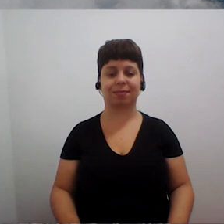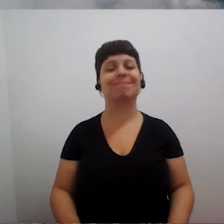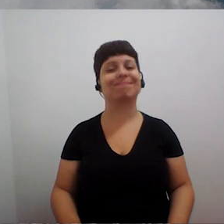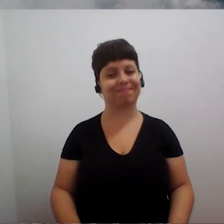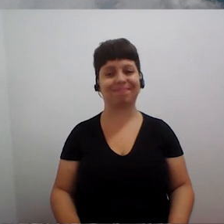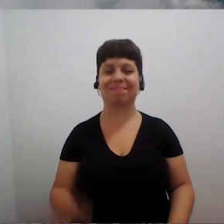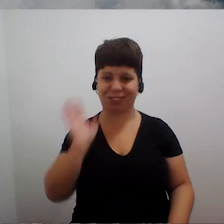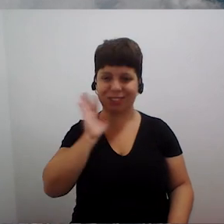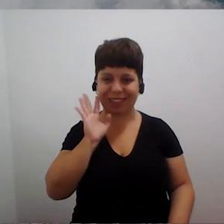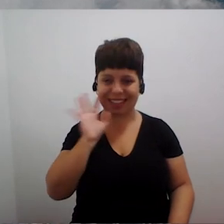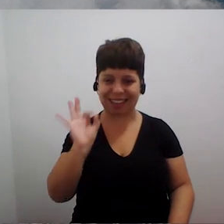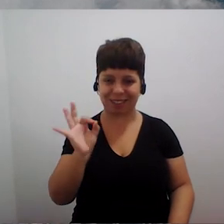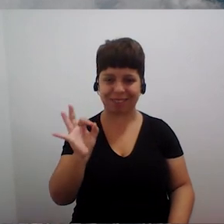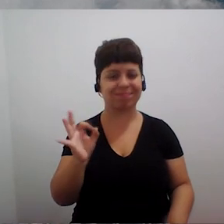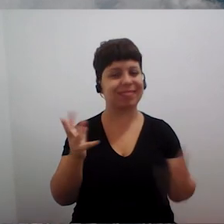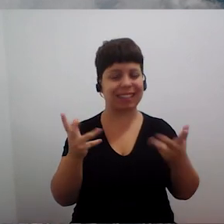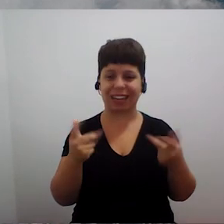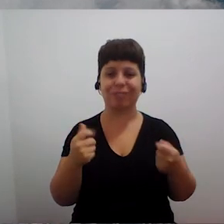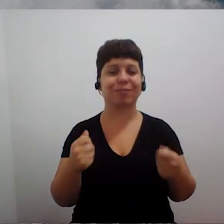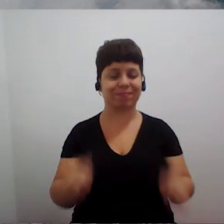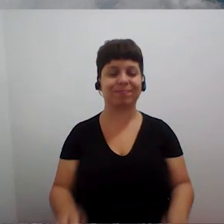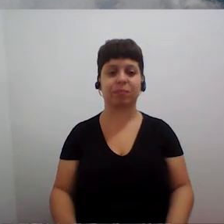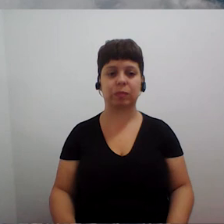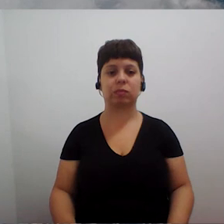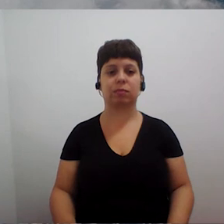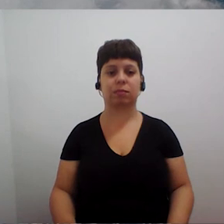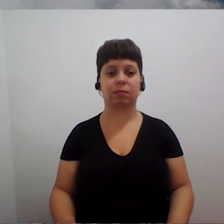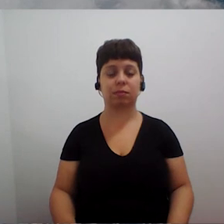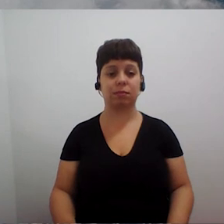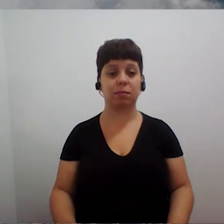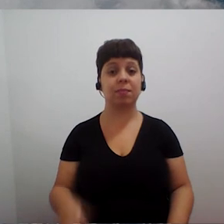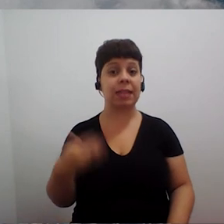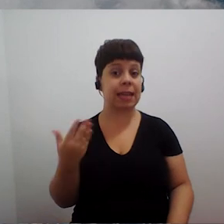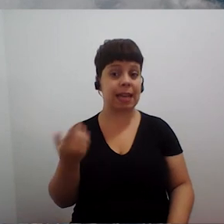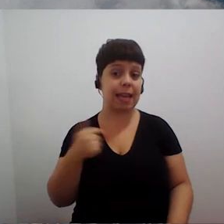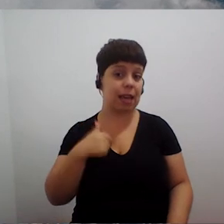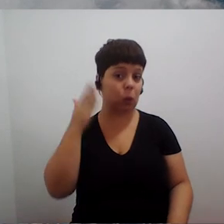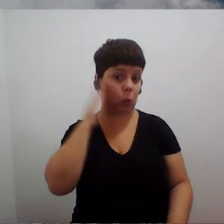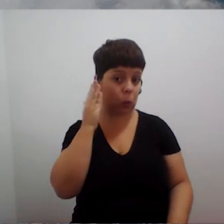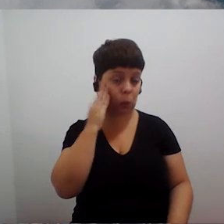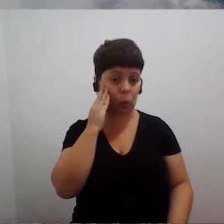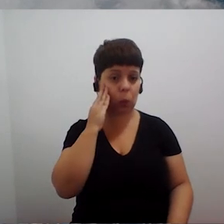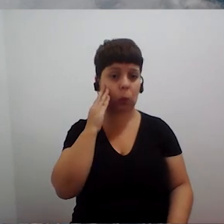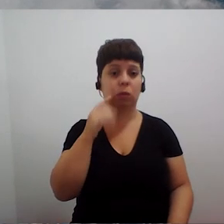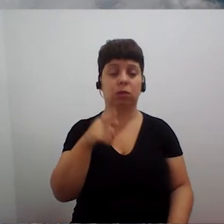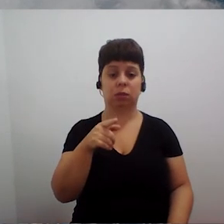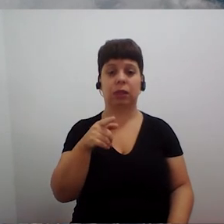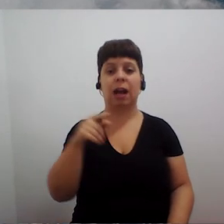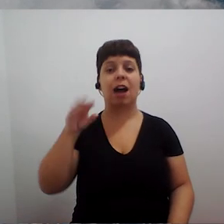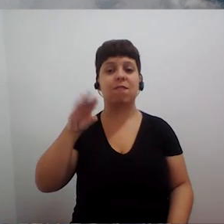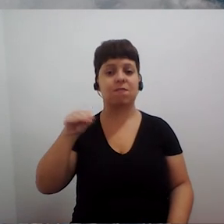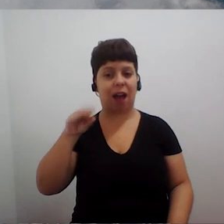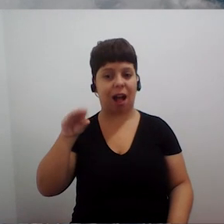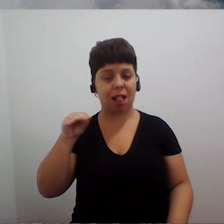Que bacana né? É incrível incrível e a leitura que eu faço dessas falas, juntando com as falas